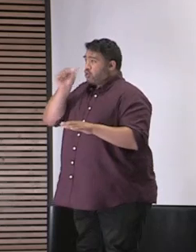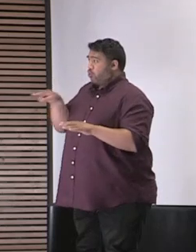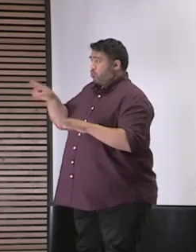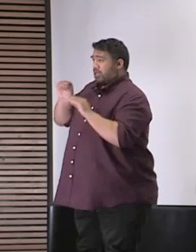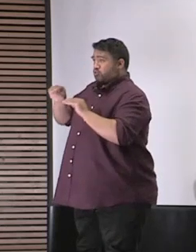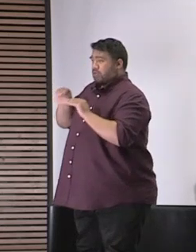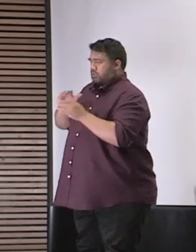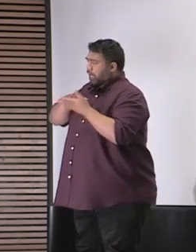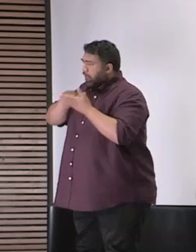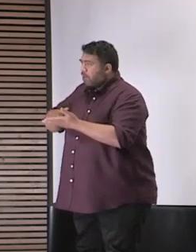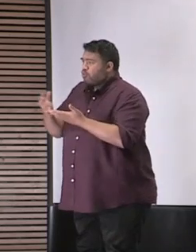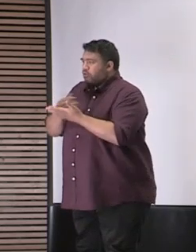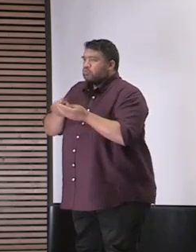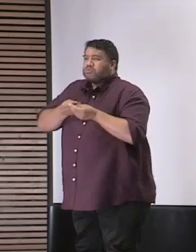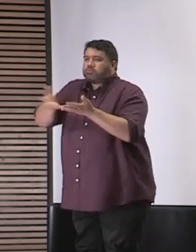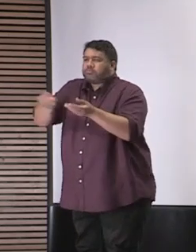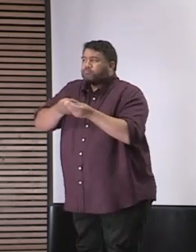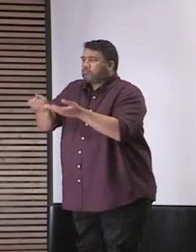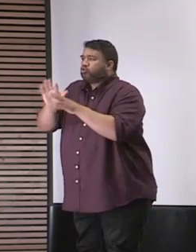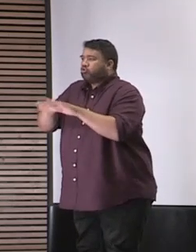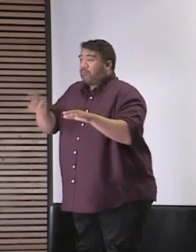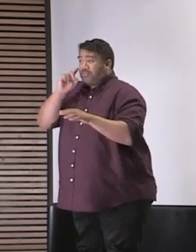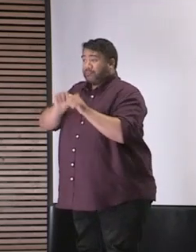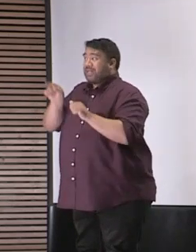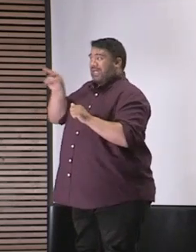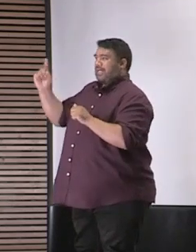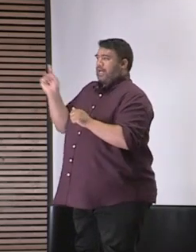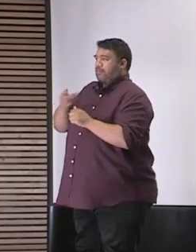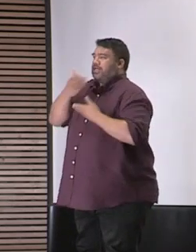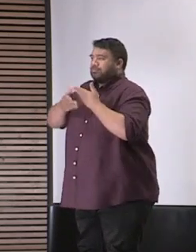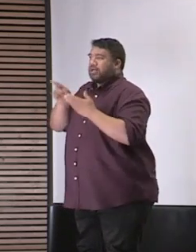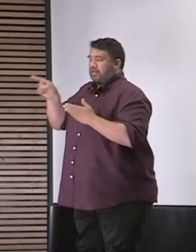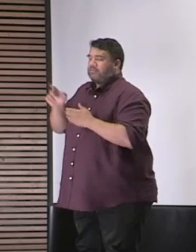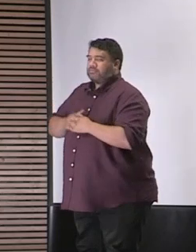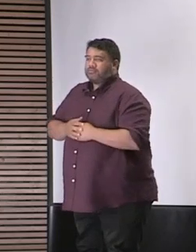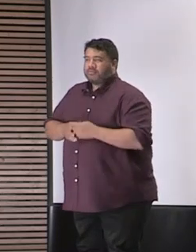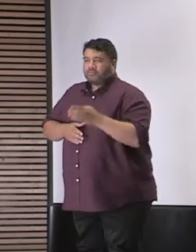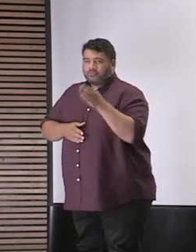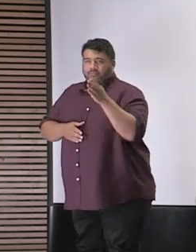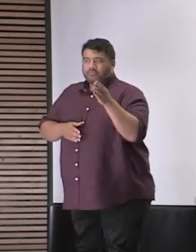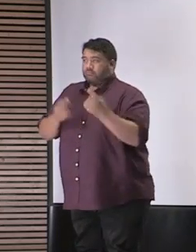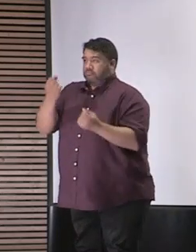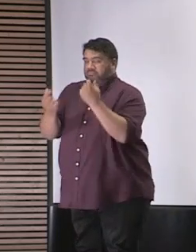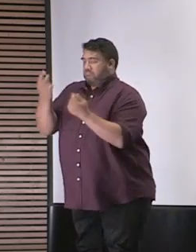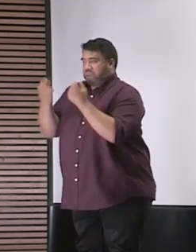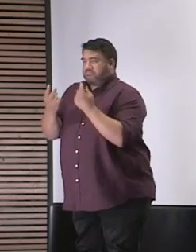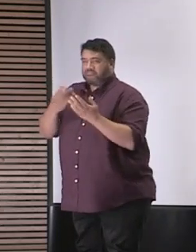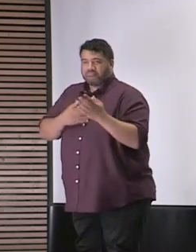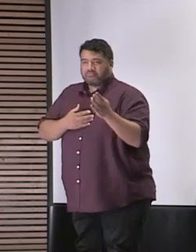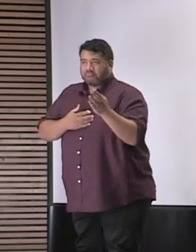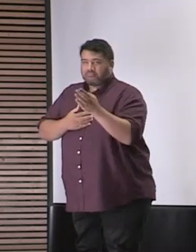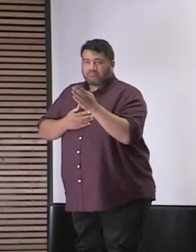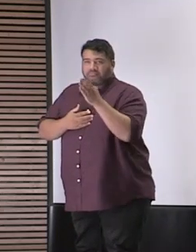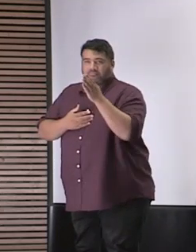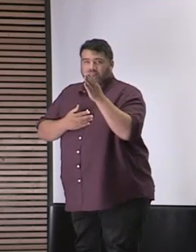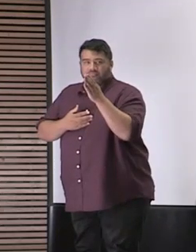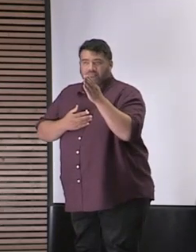superar la brecha digital. Nunca